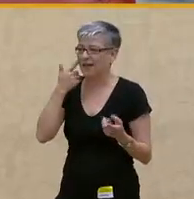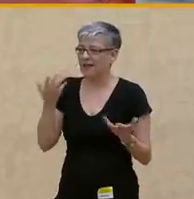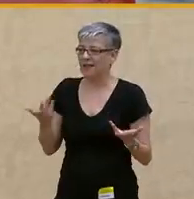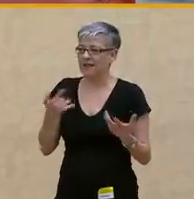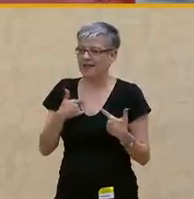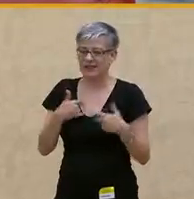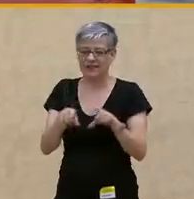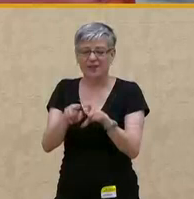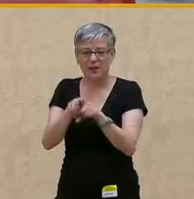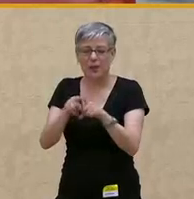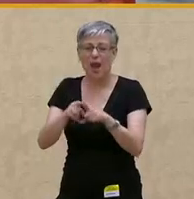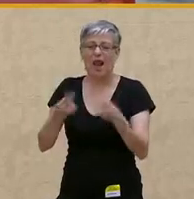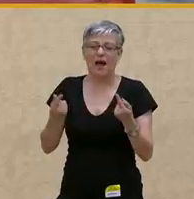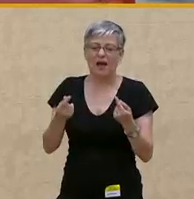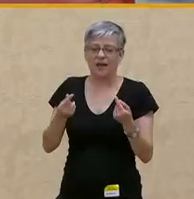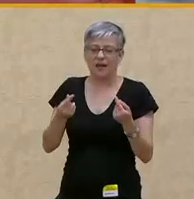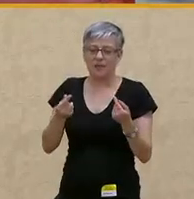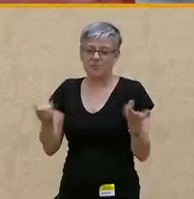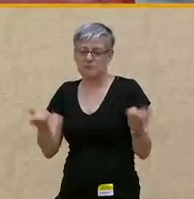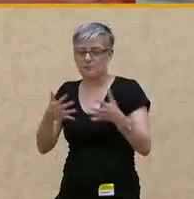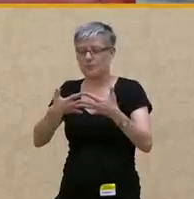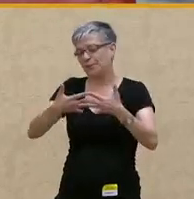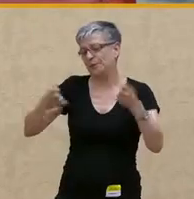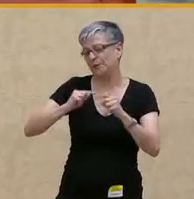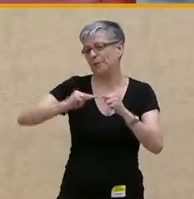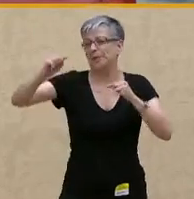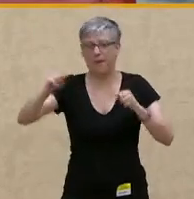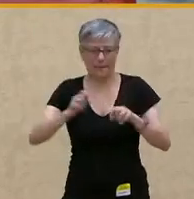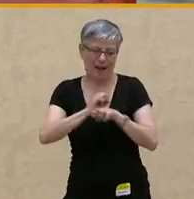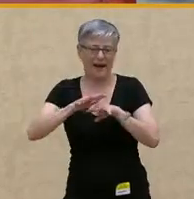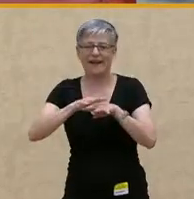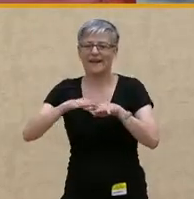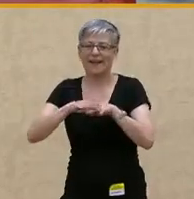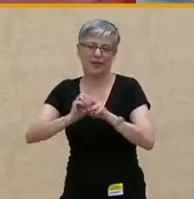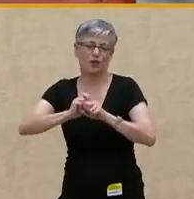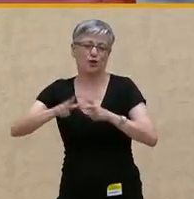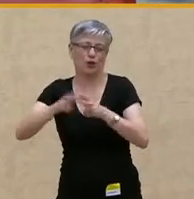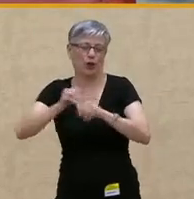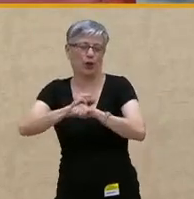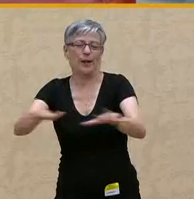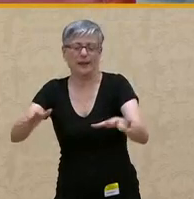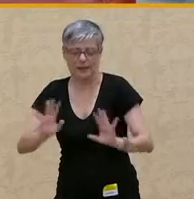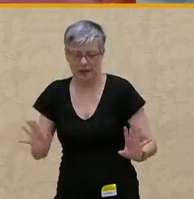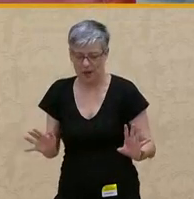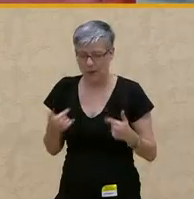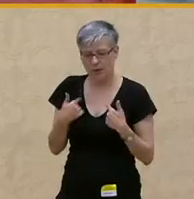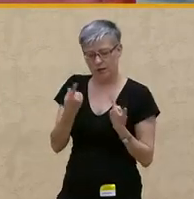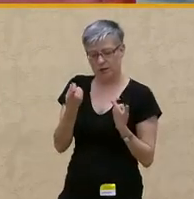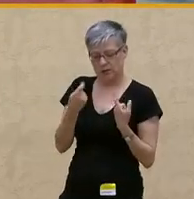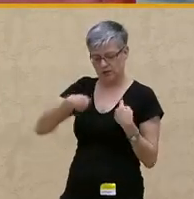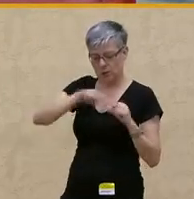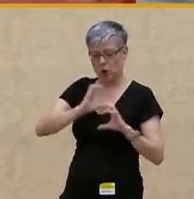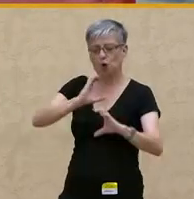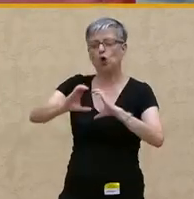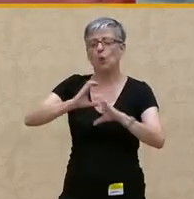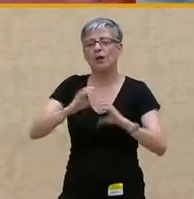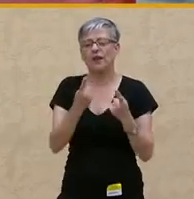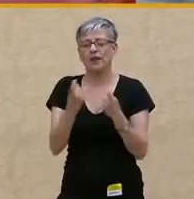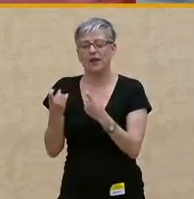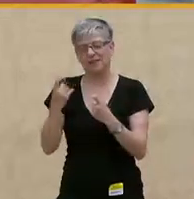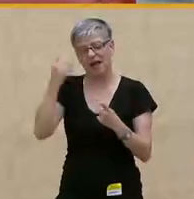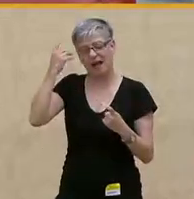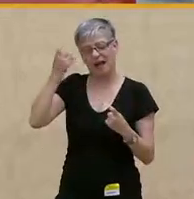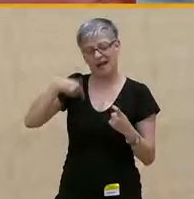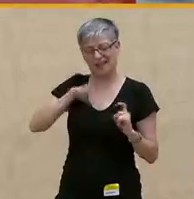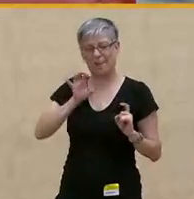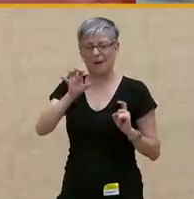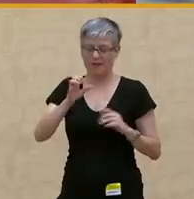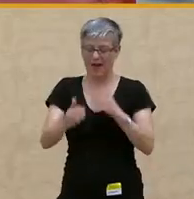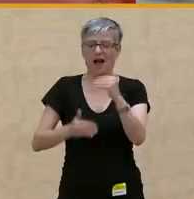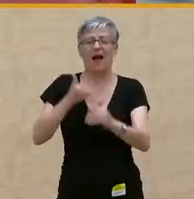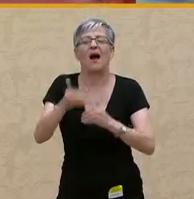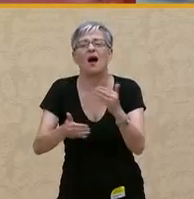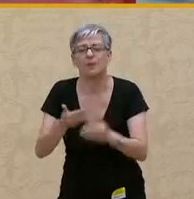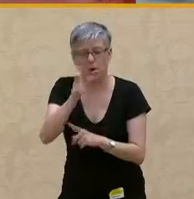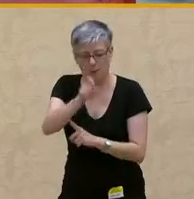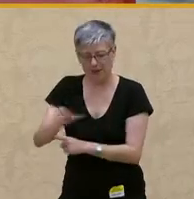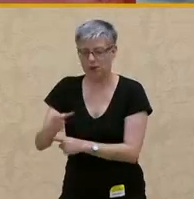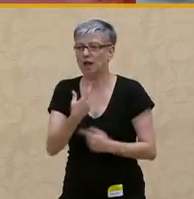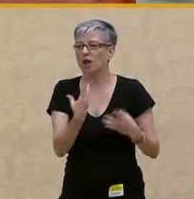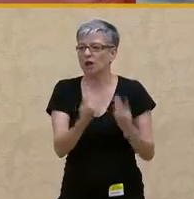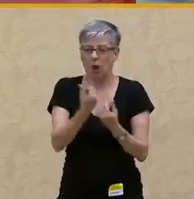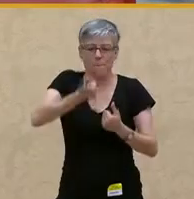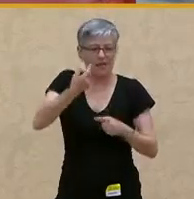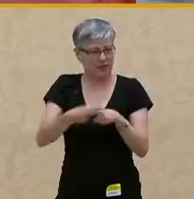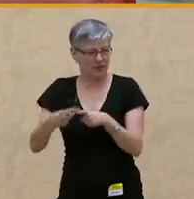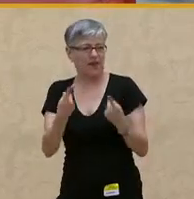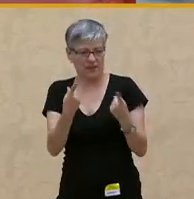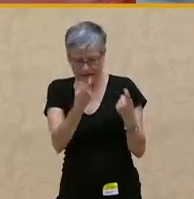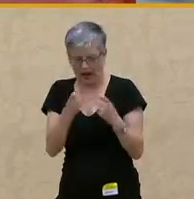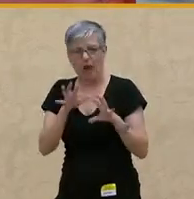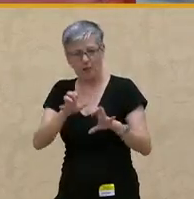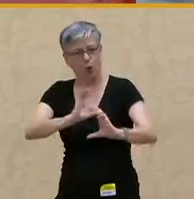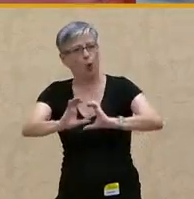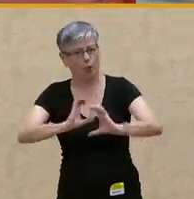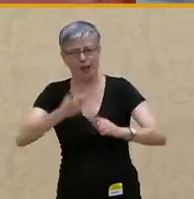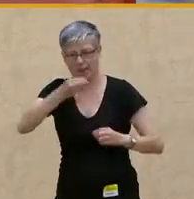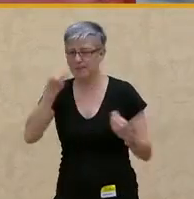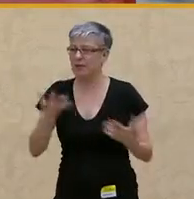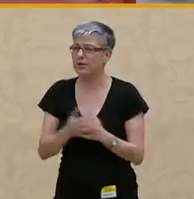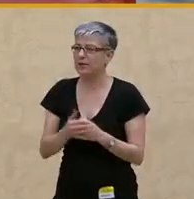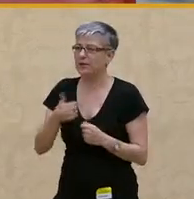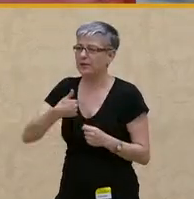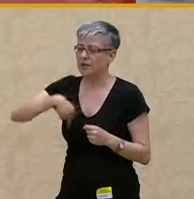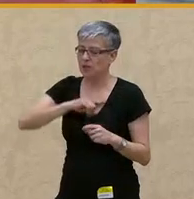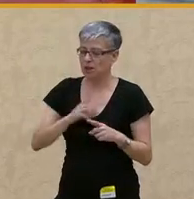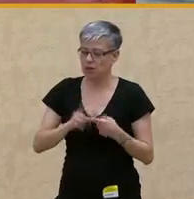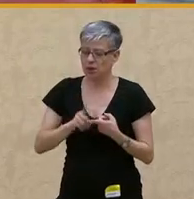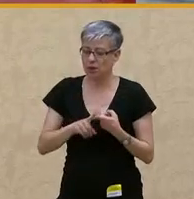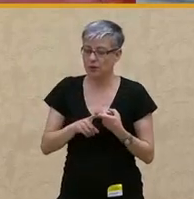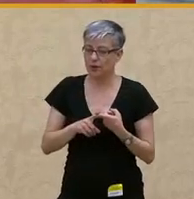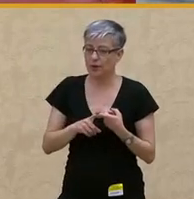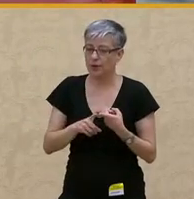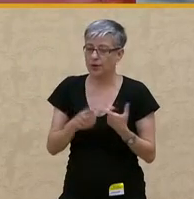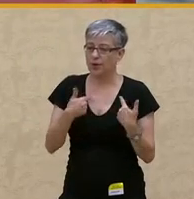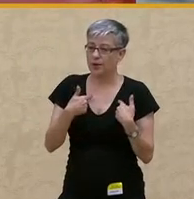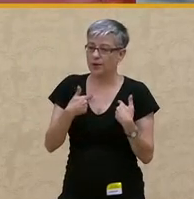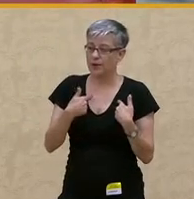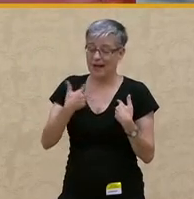sirve más que para sacar un tuit de los tuyos. La segunda cosa es que en salud pública lo más